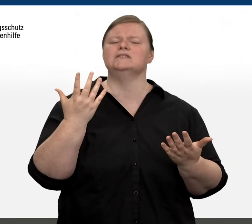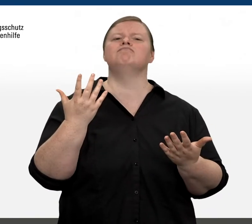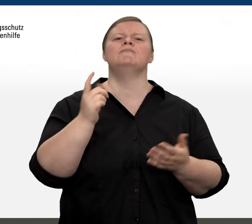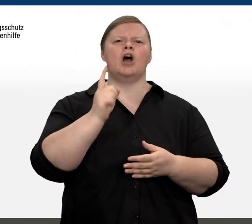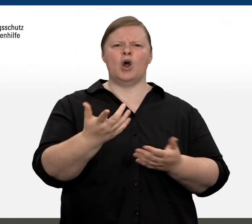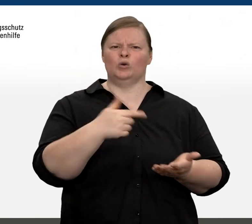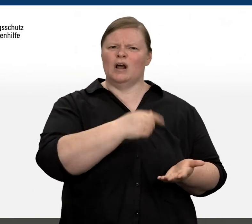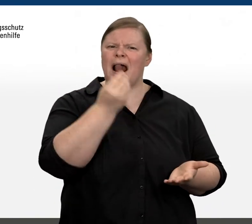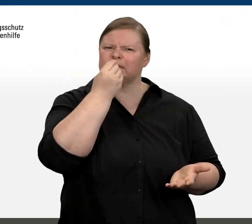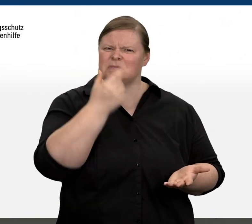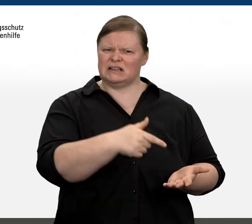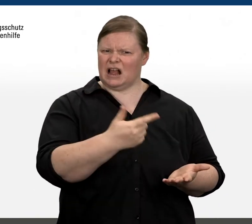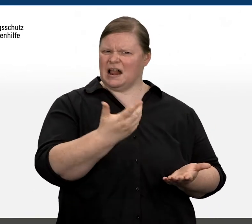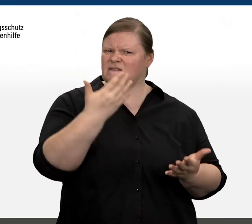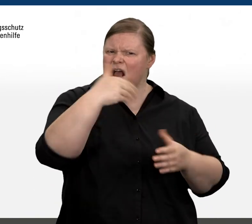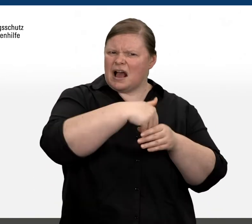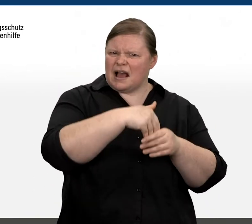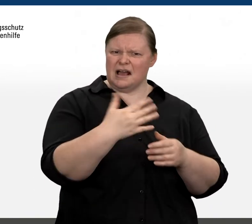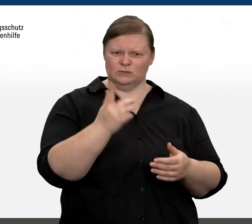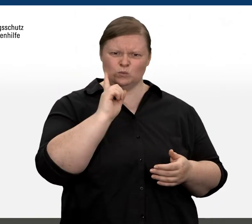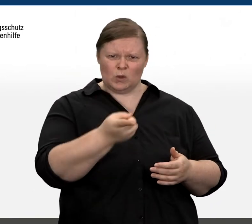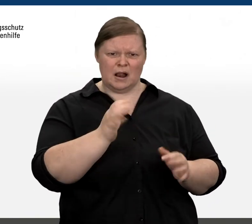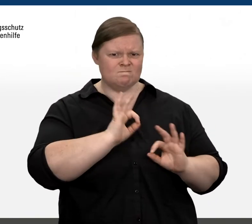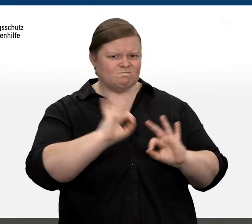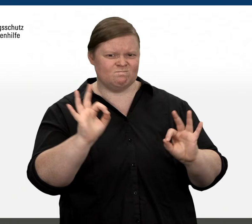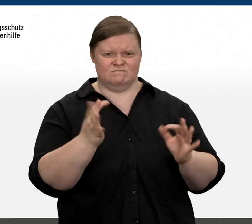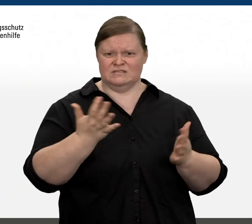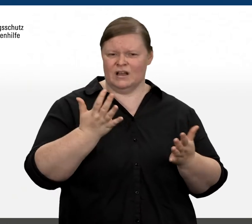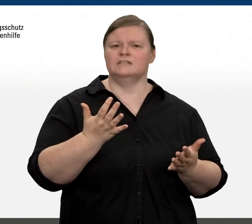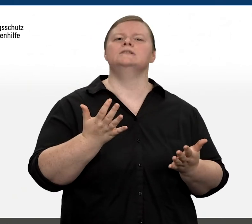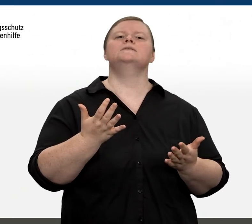und aus welchen Lebensmitteln ein Vorrat bestehen sollte,